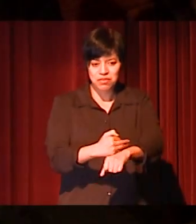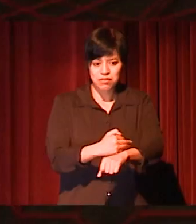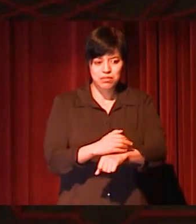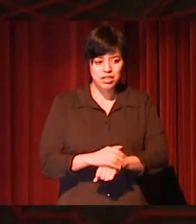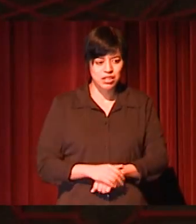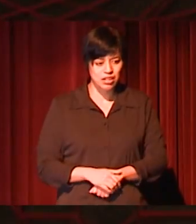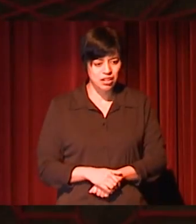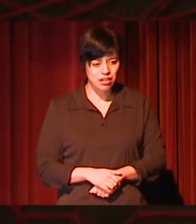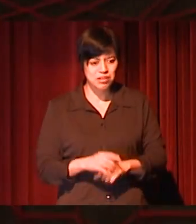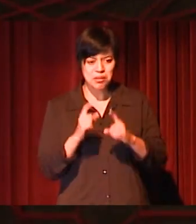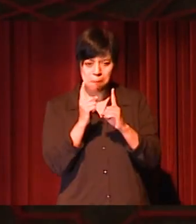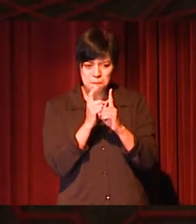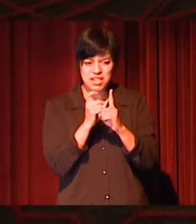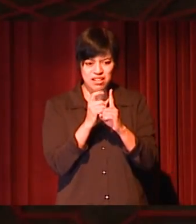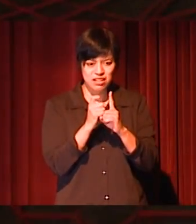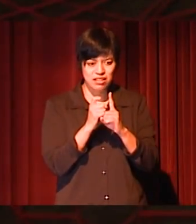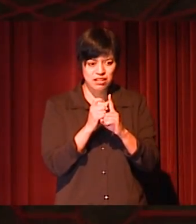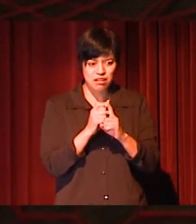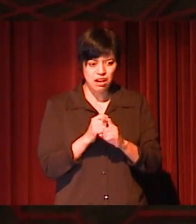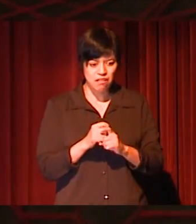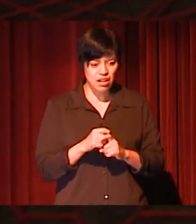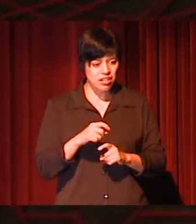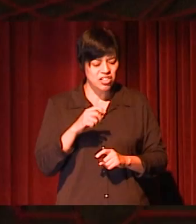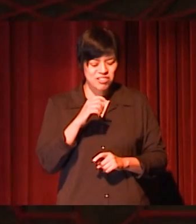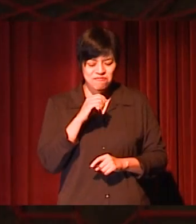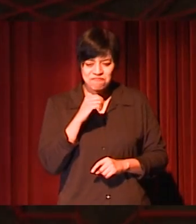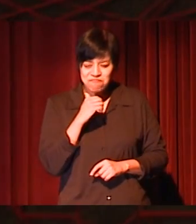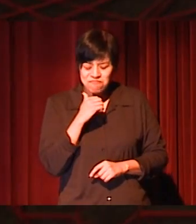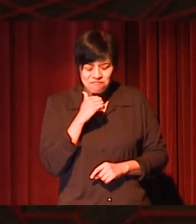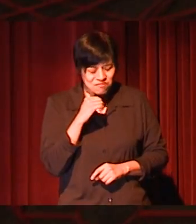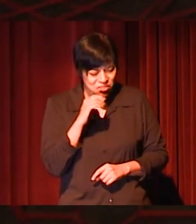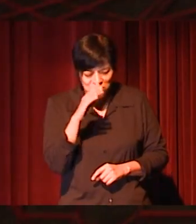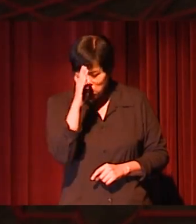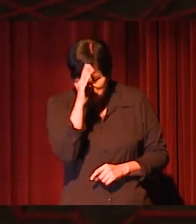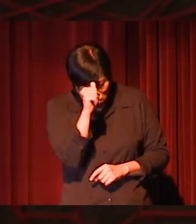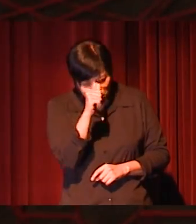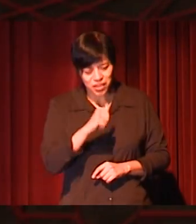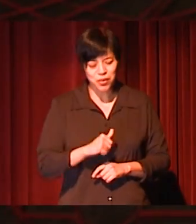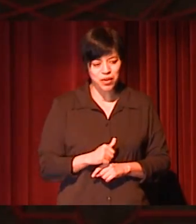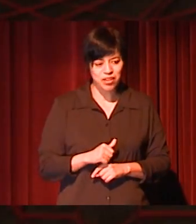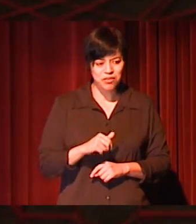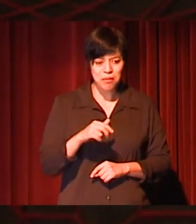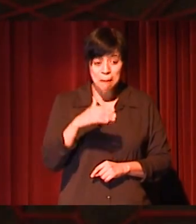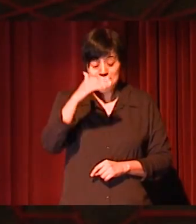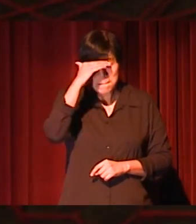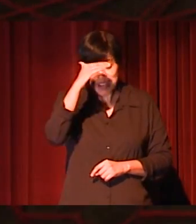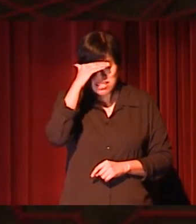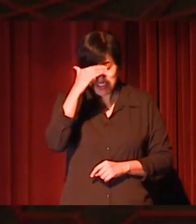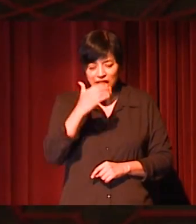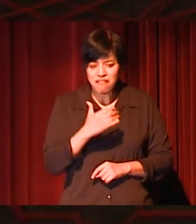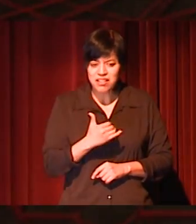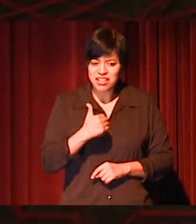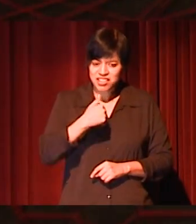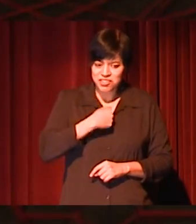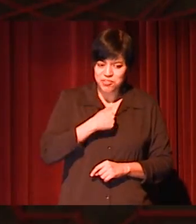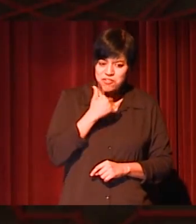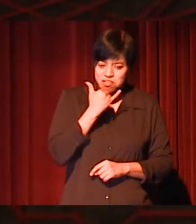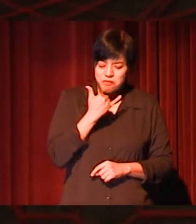Nadie aprobaba mi decisión, todos pensaban que había cometido un error El error más grande de mi vida.